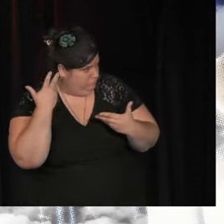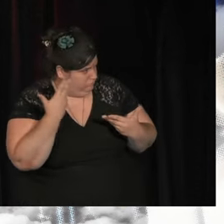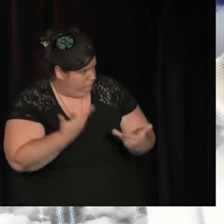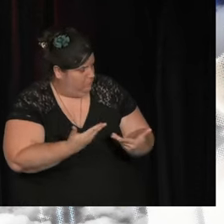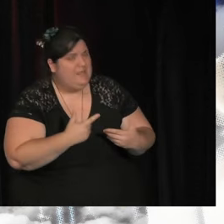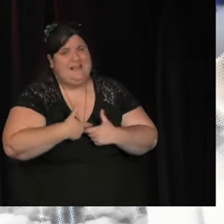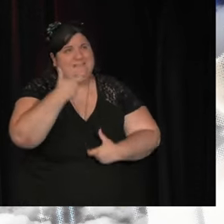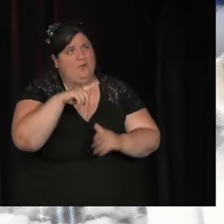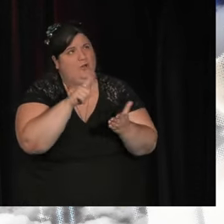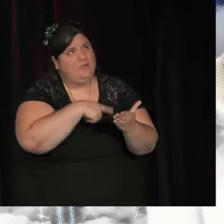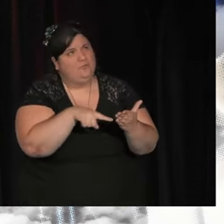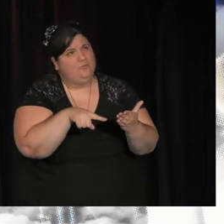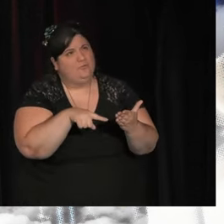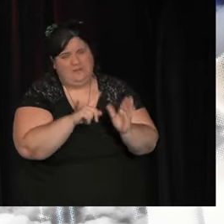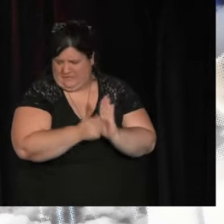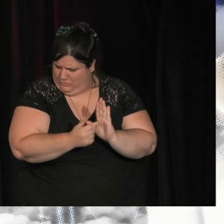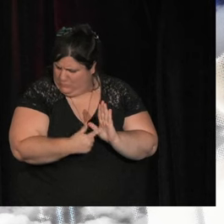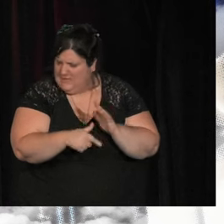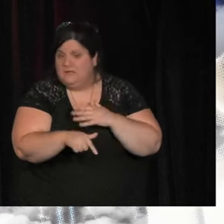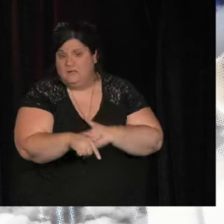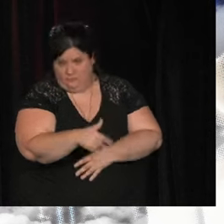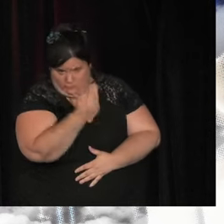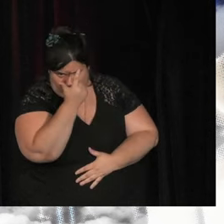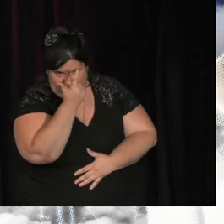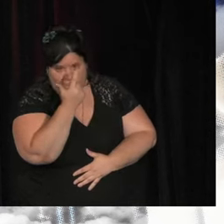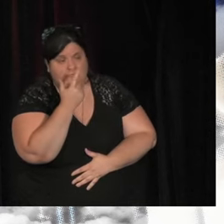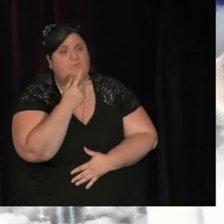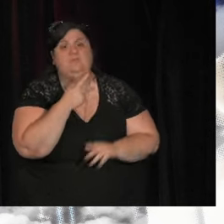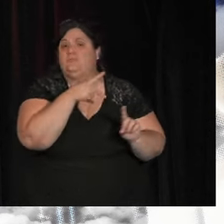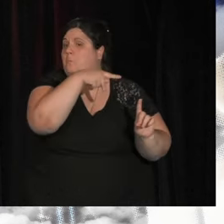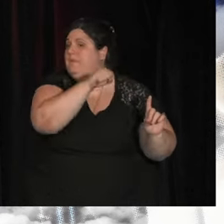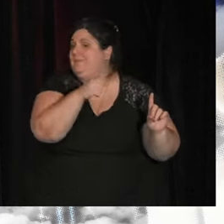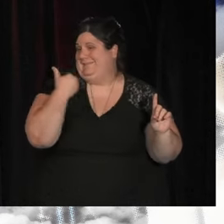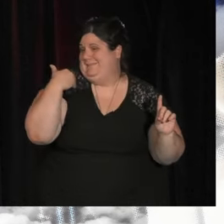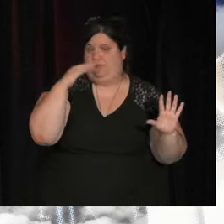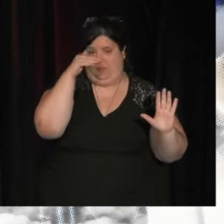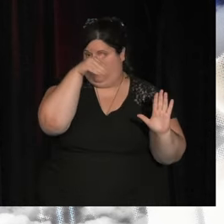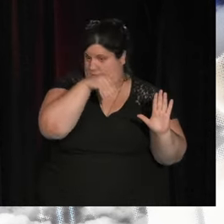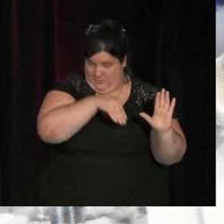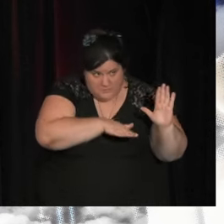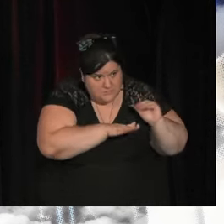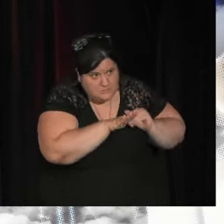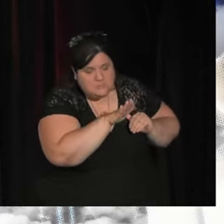d'annuler Titan, on est vraiment au début de la phase où le marché PC remonte. C'est-à-dire que les jeux indés commencent à sortir.